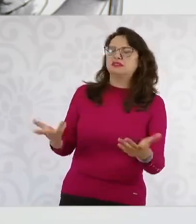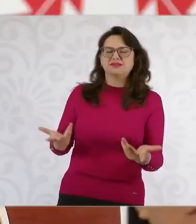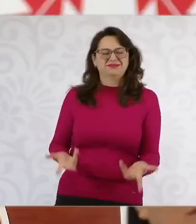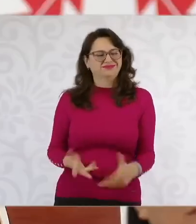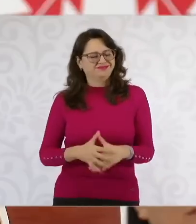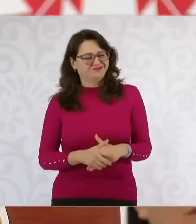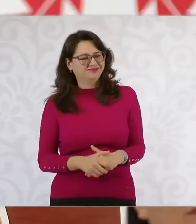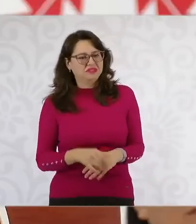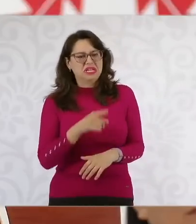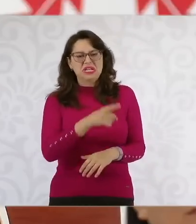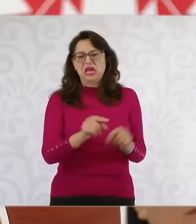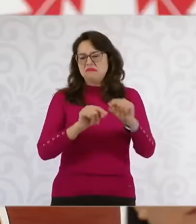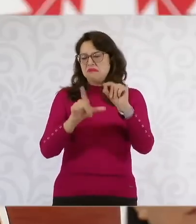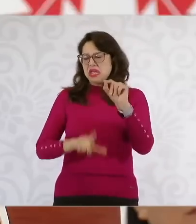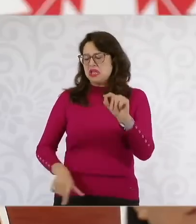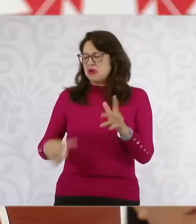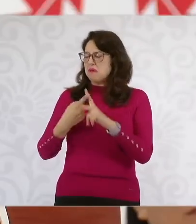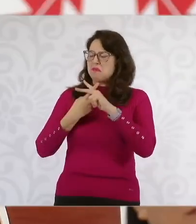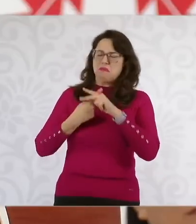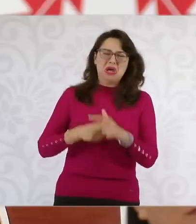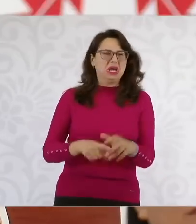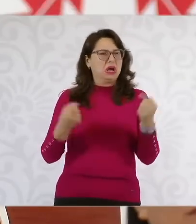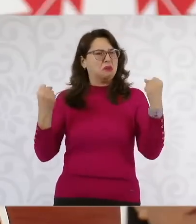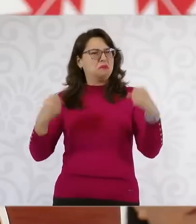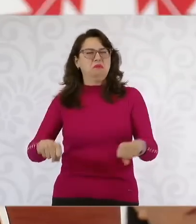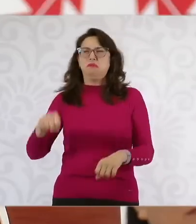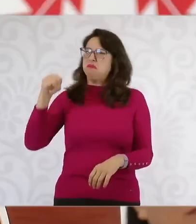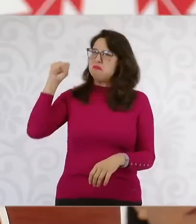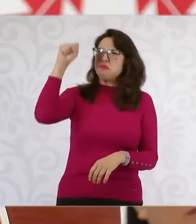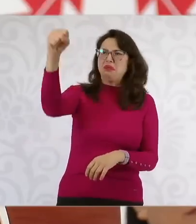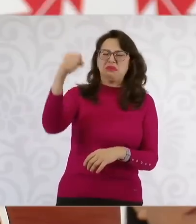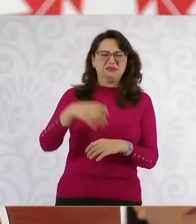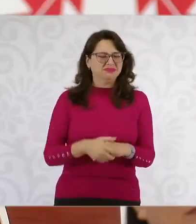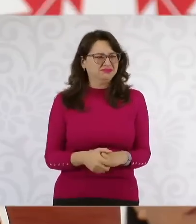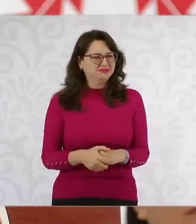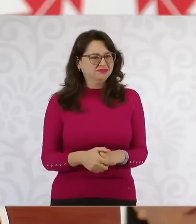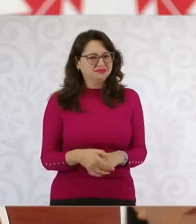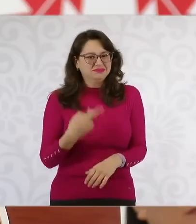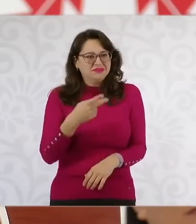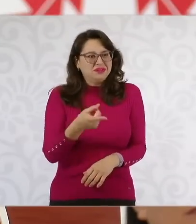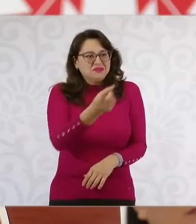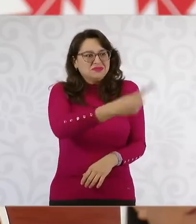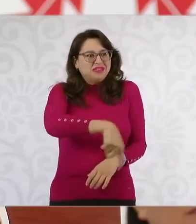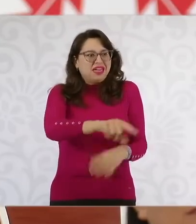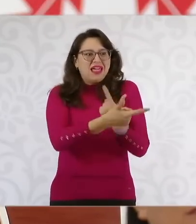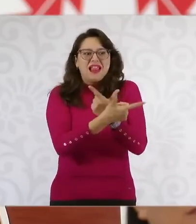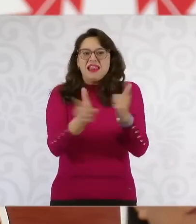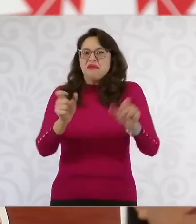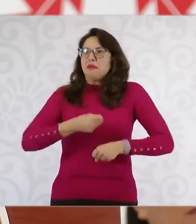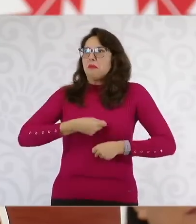autoritarismo cuando sus propios escritos en contra del gobierno demuestran Pues que es